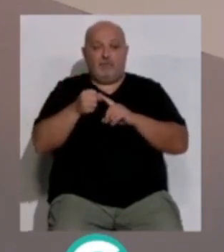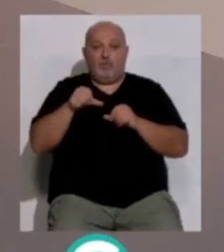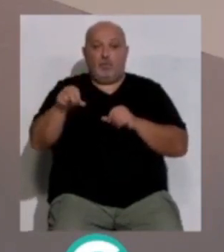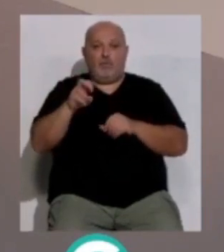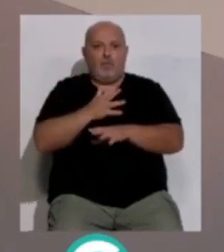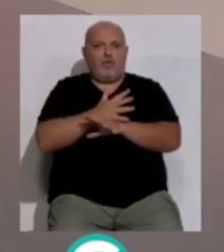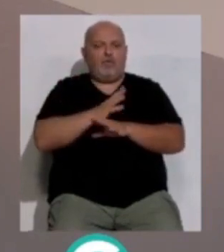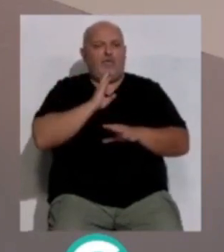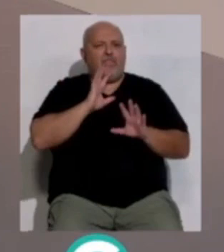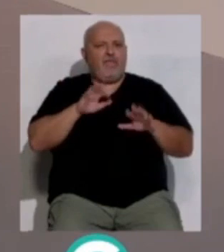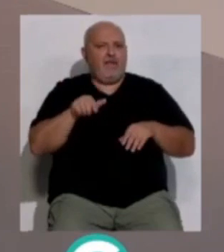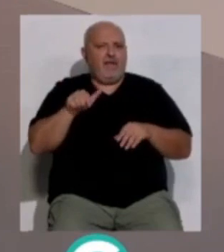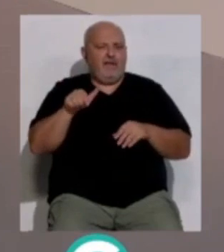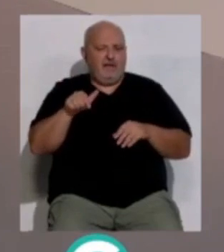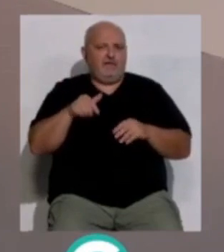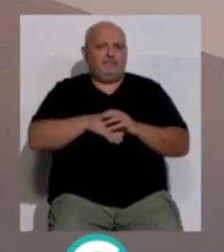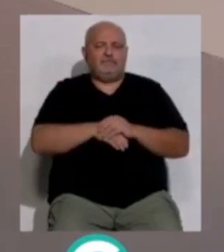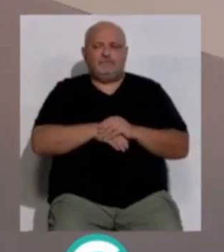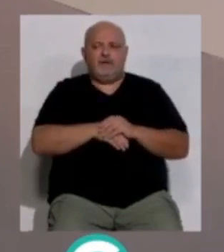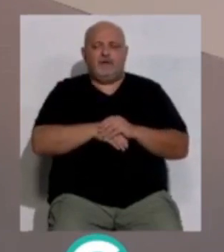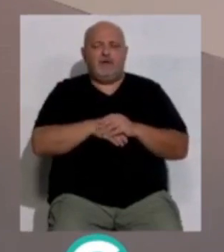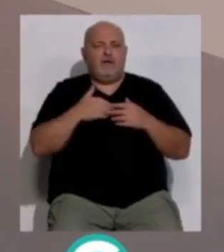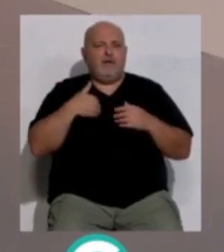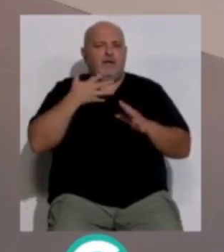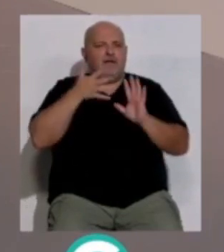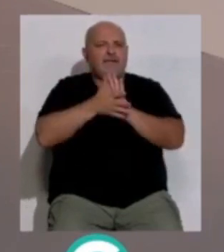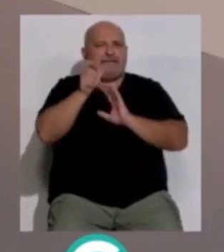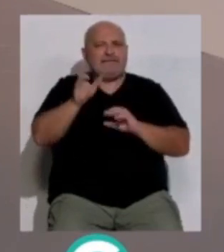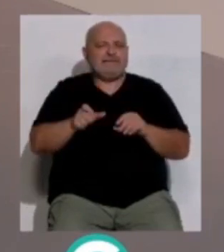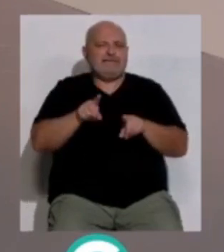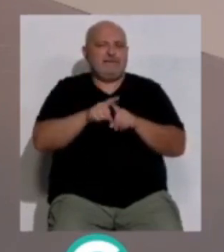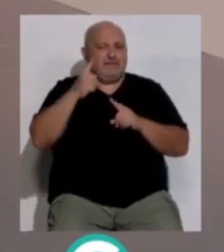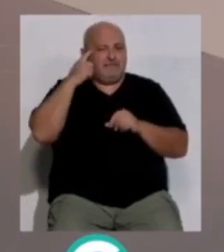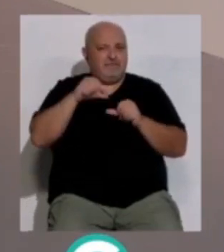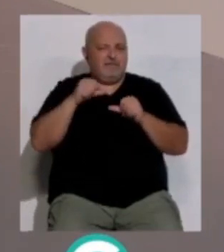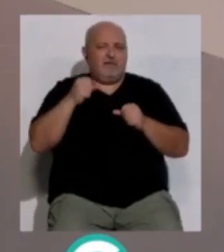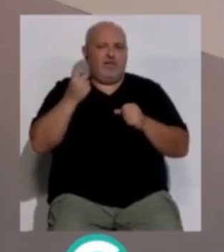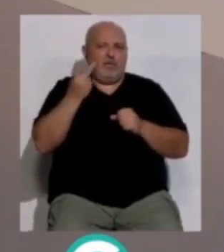jugador del Cádiz club de fútbol definiéndose como jugador Recuerden que puede actuar tanto como